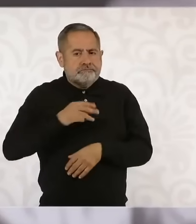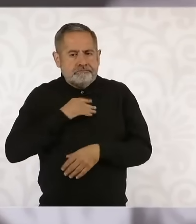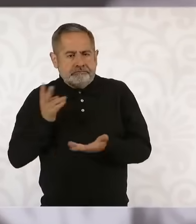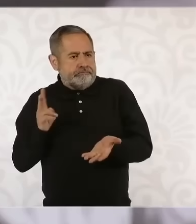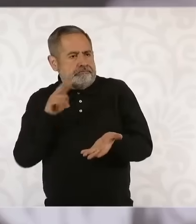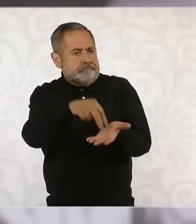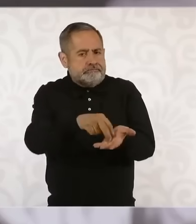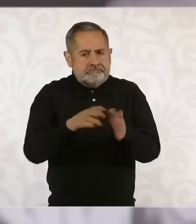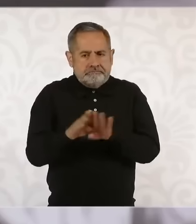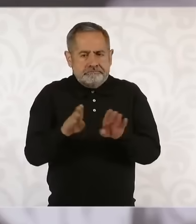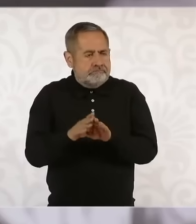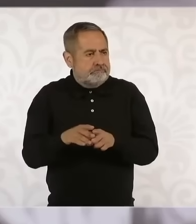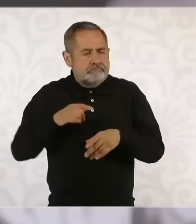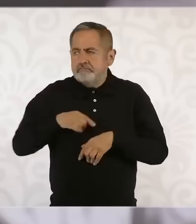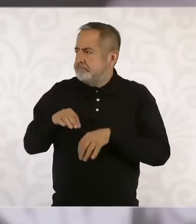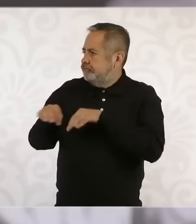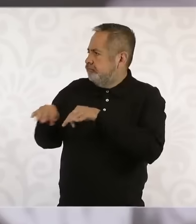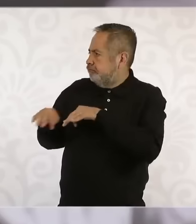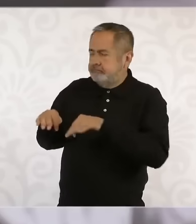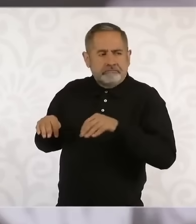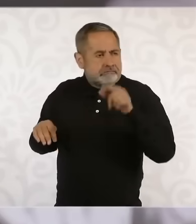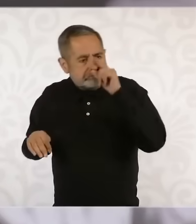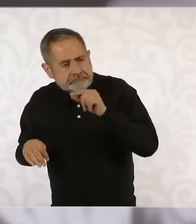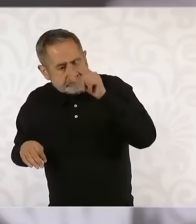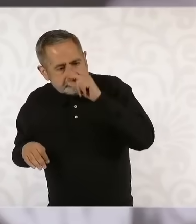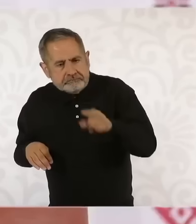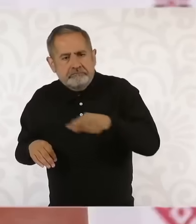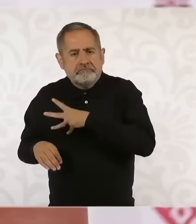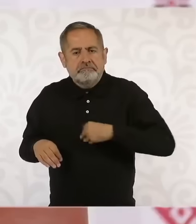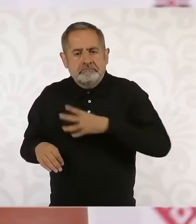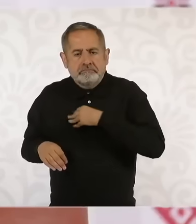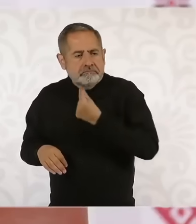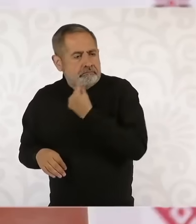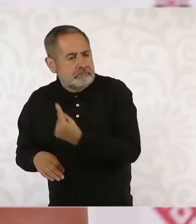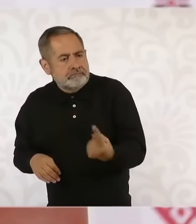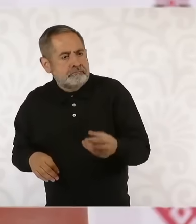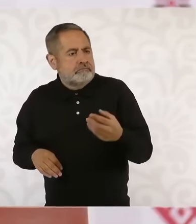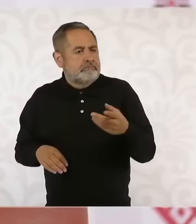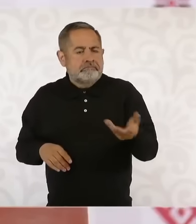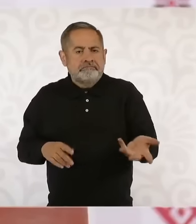nuestra actividad profesional y si tenemos niñas, niños o algún familiar en cuidado, por ejemplo,